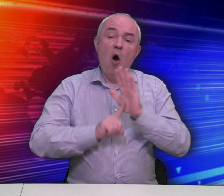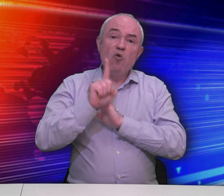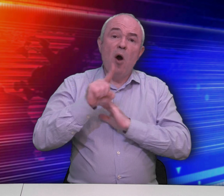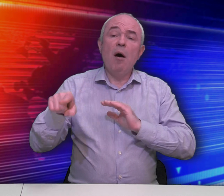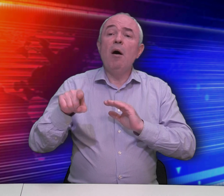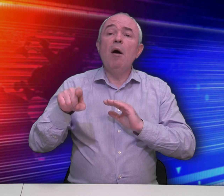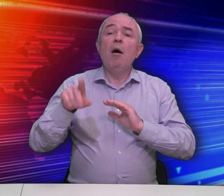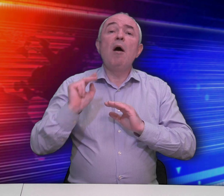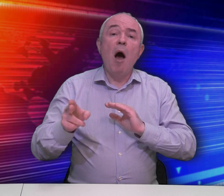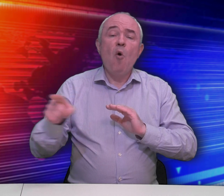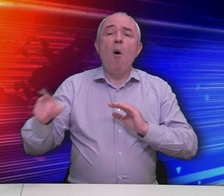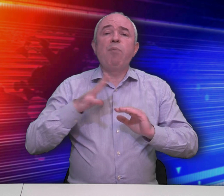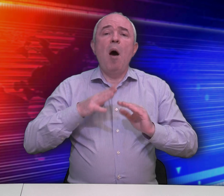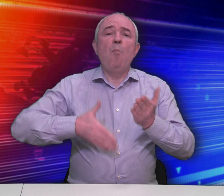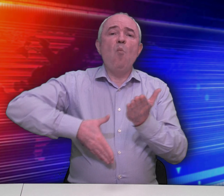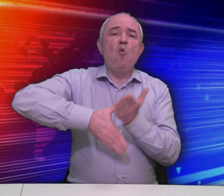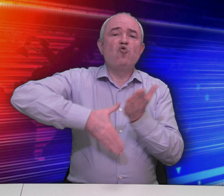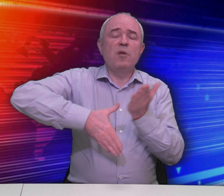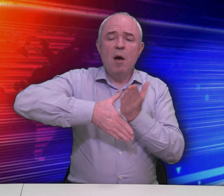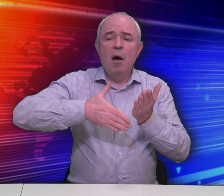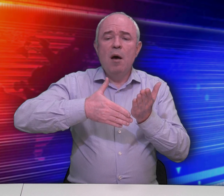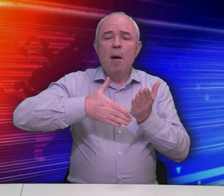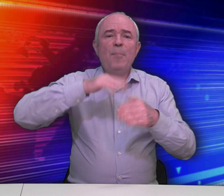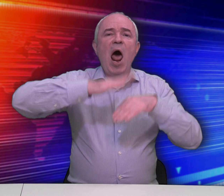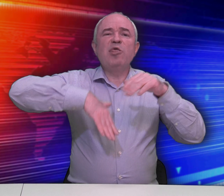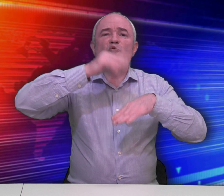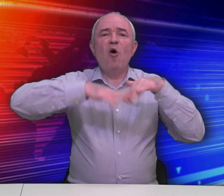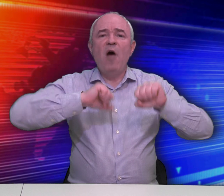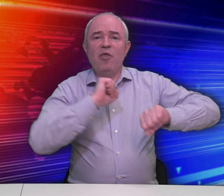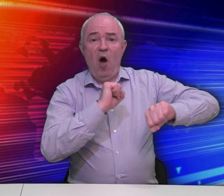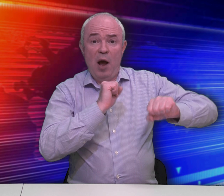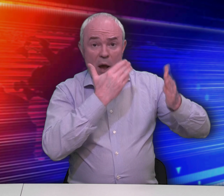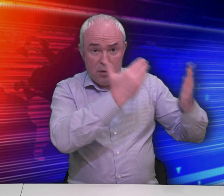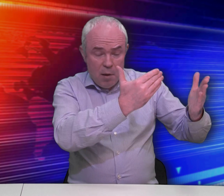Он начал свою юридическую подготовку сначала в качестве помощника практикующего адвоката,